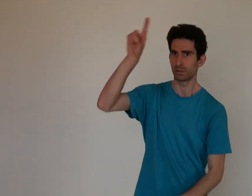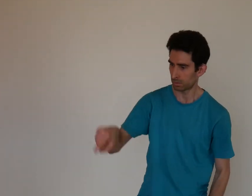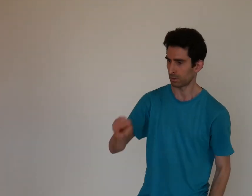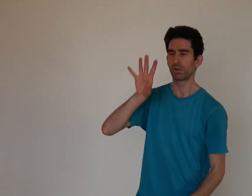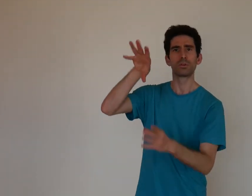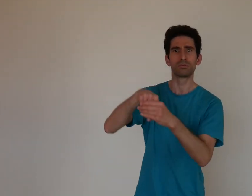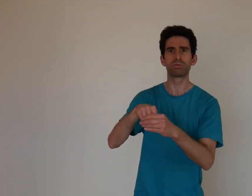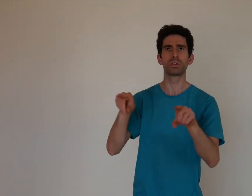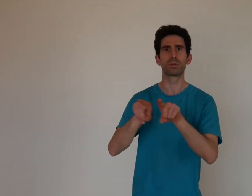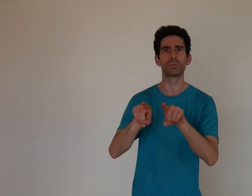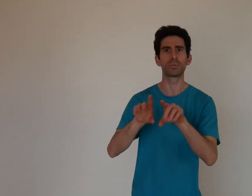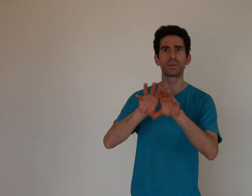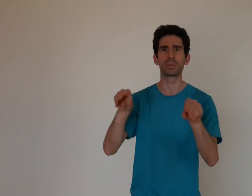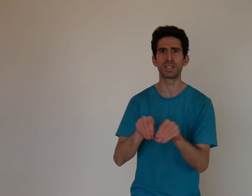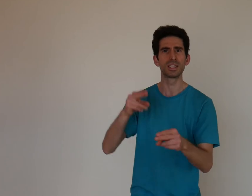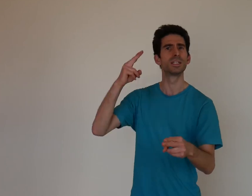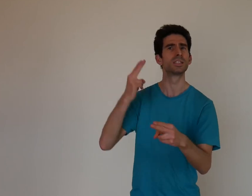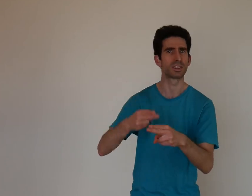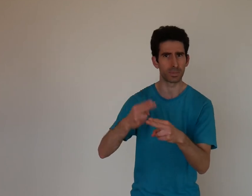Ils font partie de la même famille qui s'appelle...